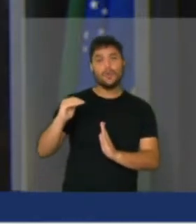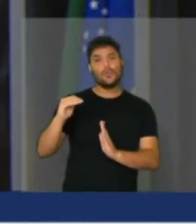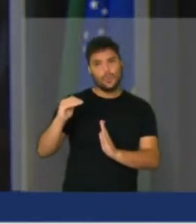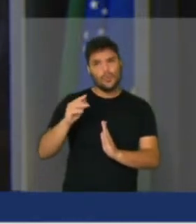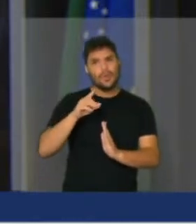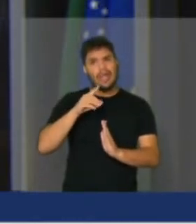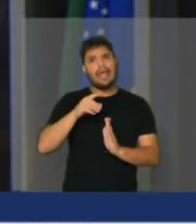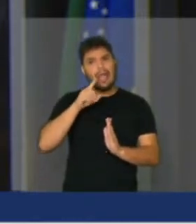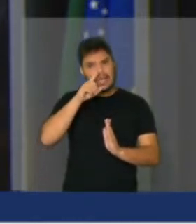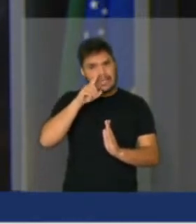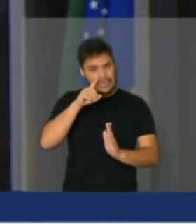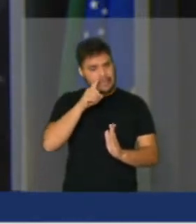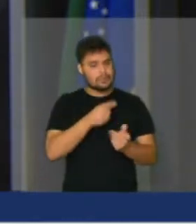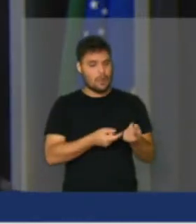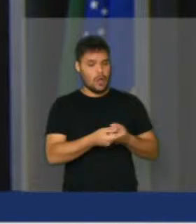DÓLAR ULTRAPASSANDO 5 REAIS E